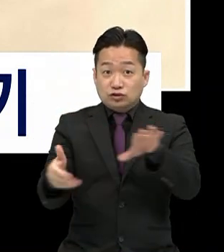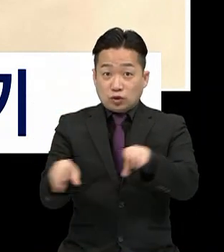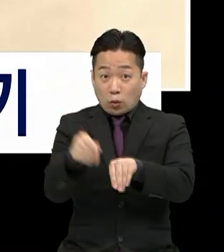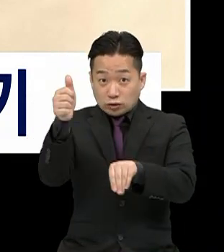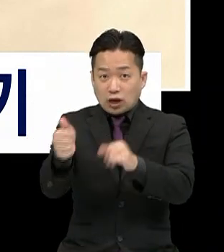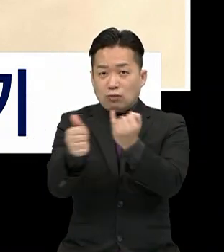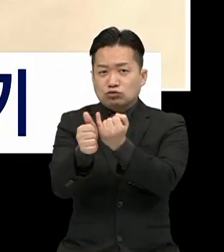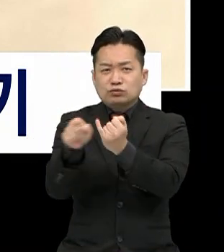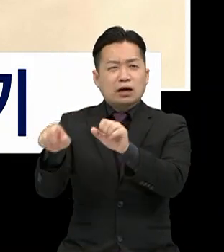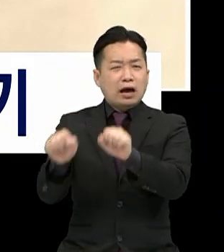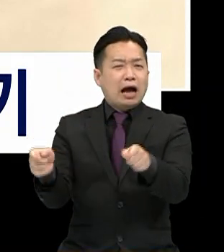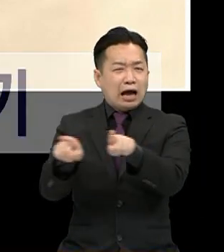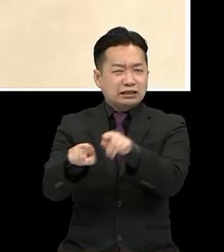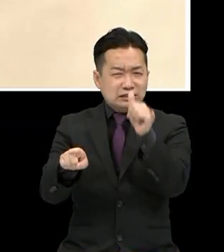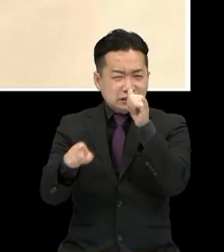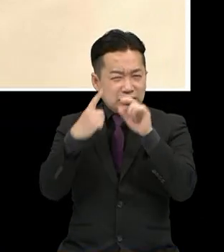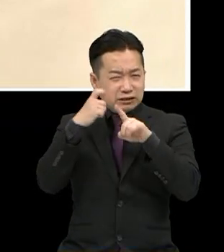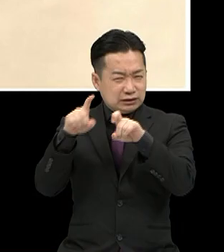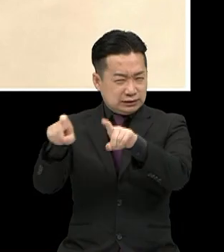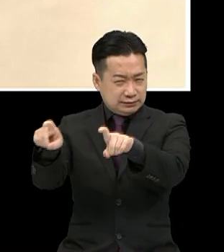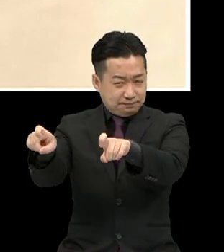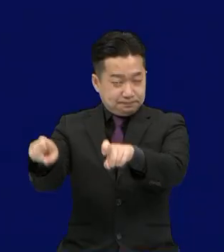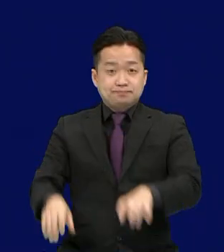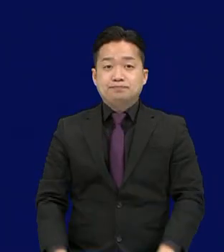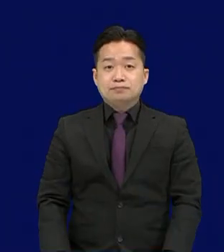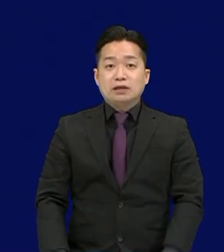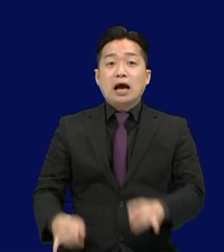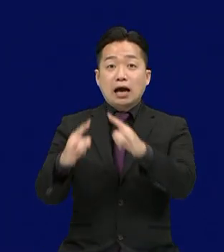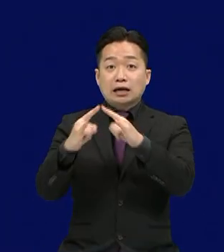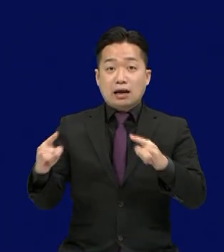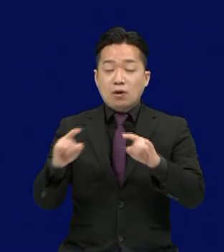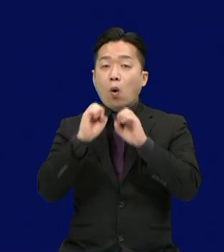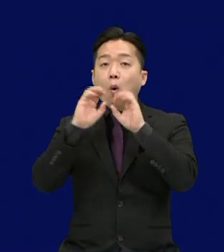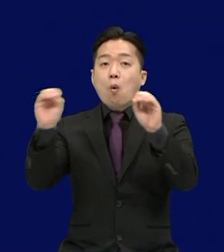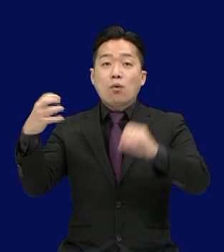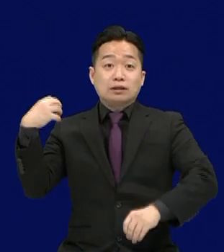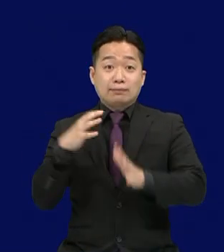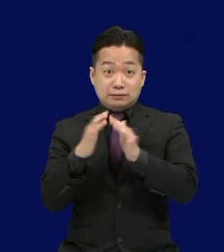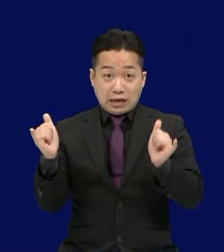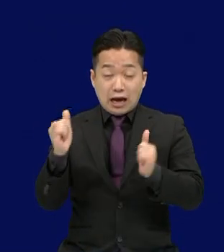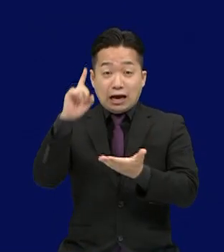제기됐습니다. 캠프 SNS 홍보 담당자는 사진은 지난 20일